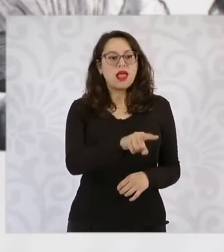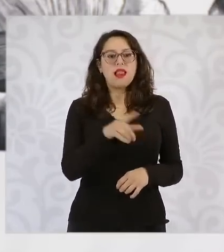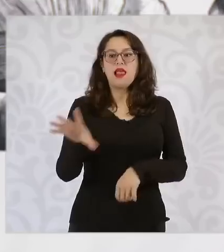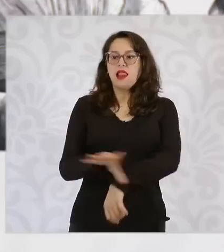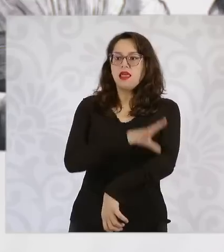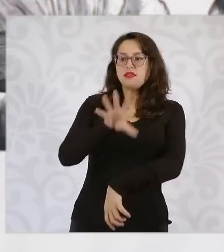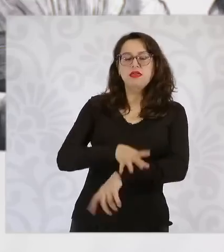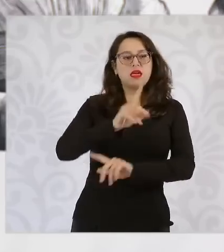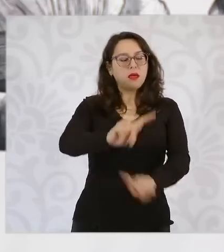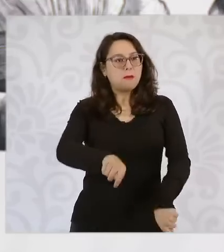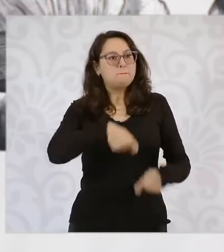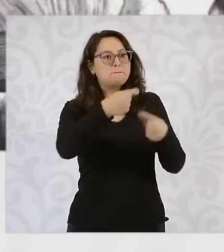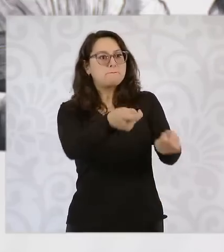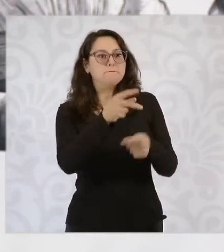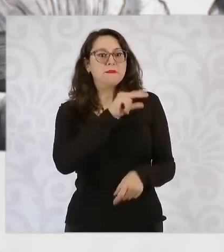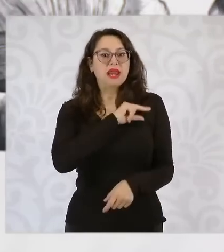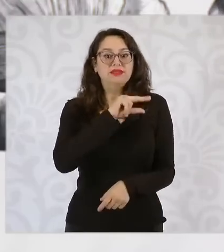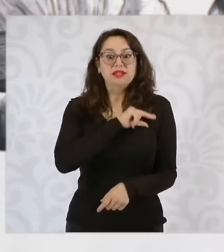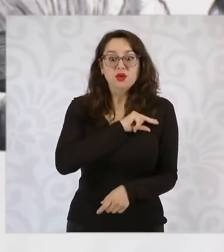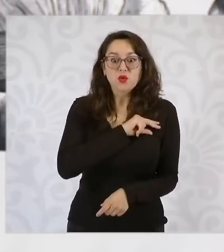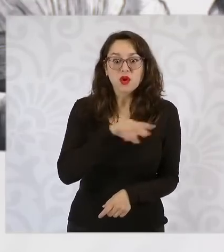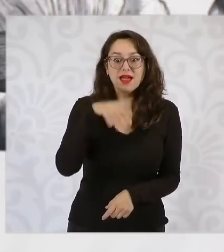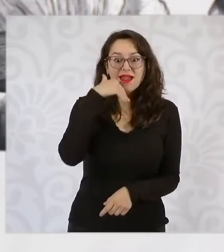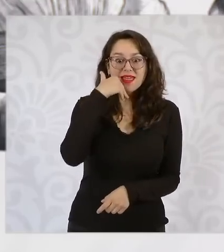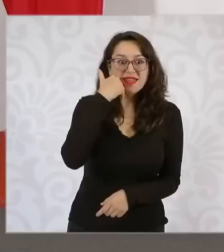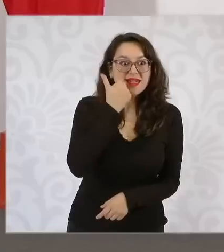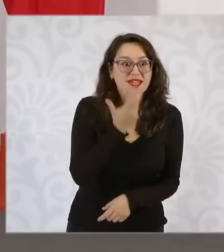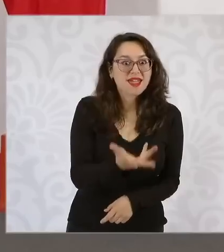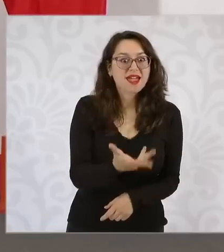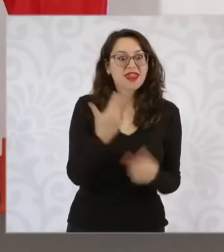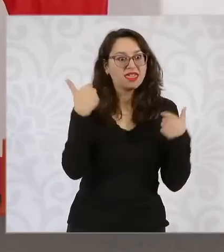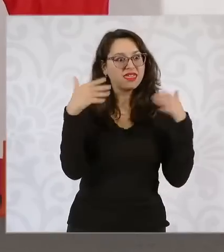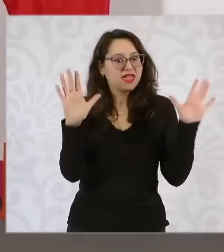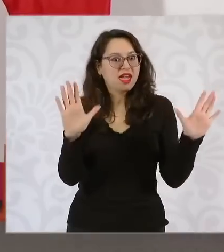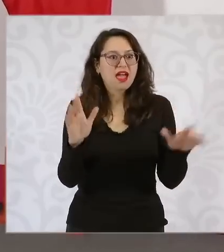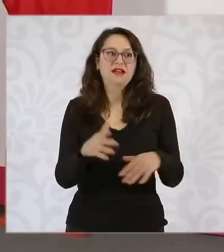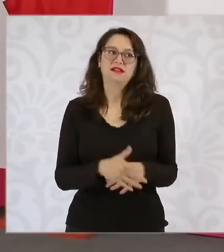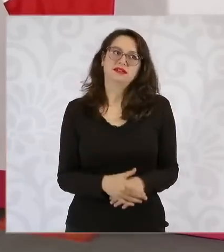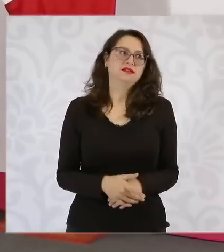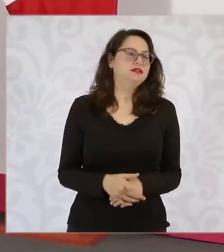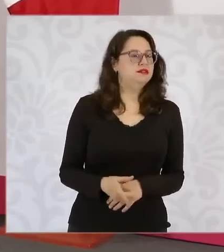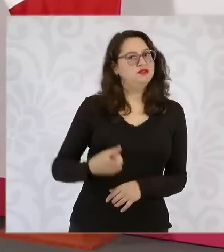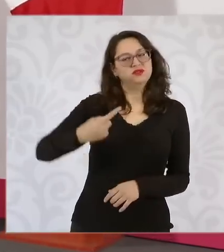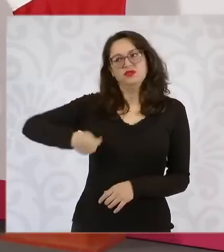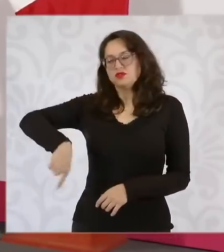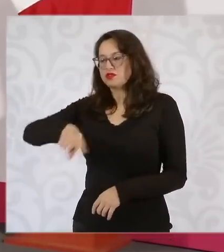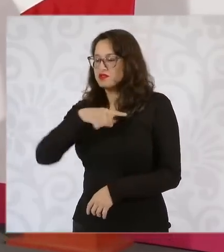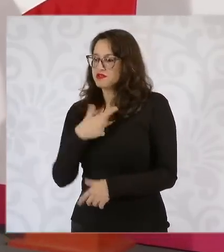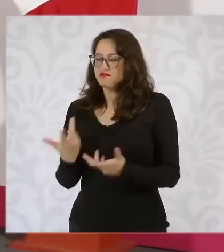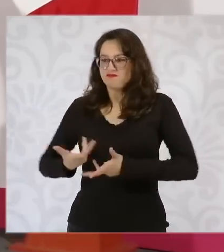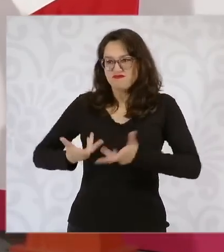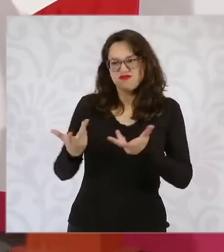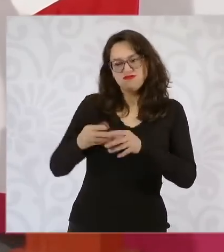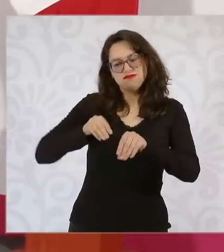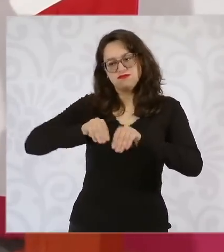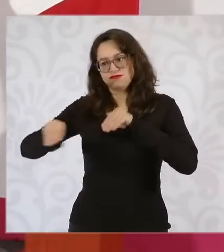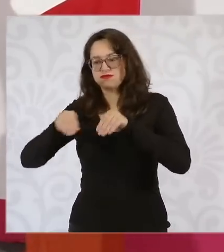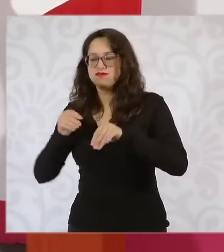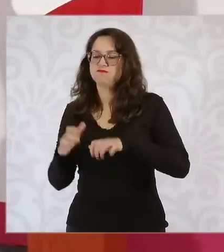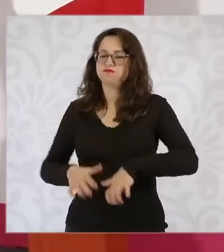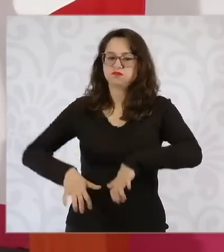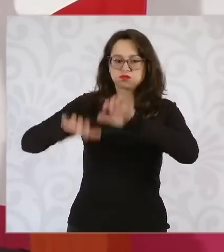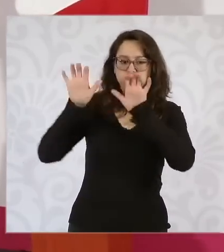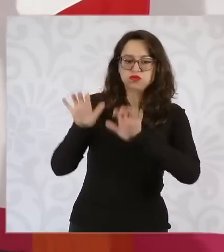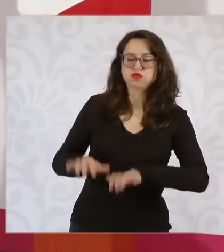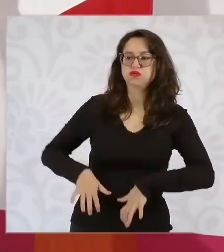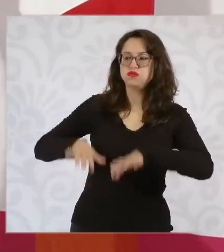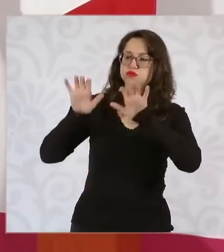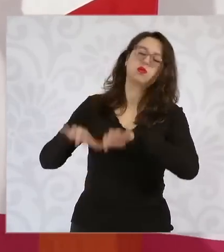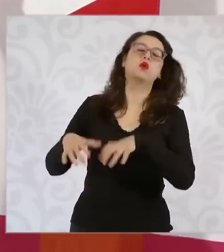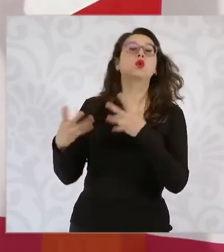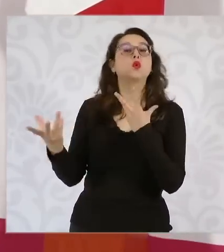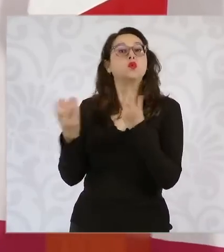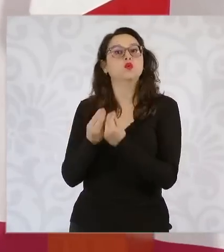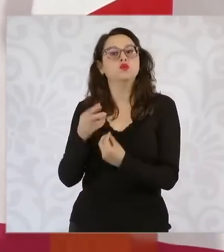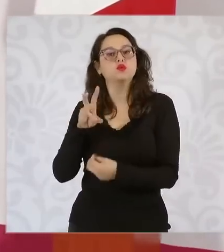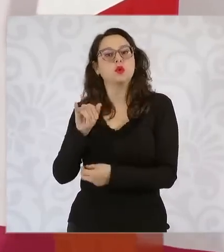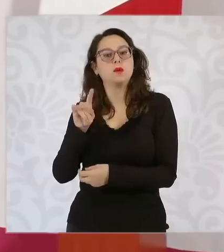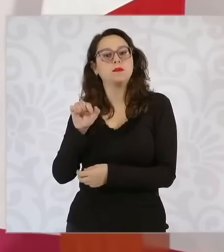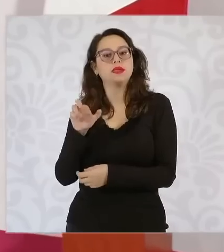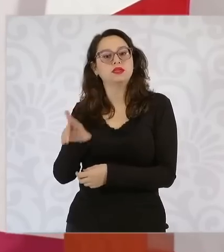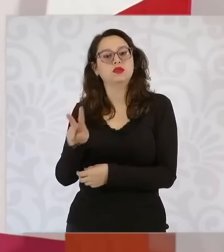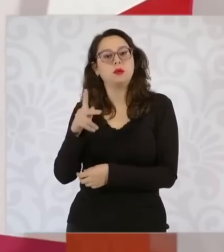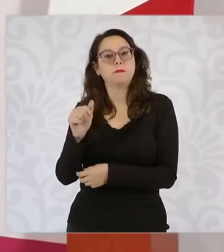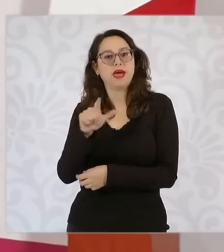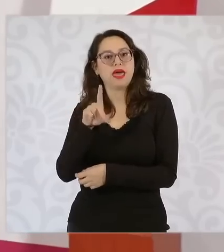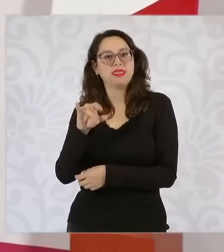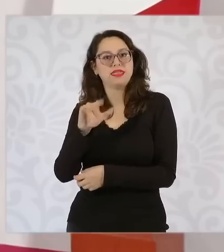escribimos diversos artículos entonces con Víctor Rodríguez Padilla y un gran ingeniero nacionalista